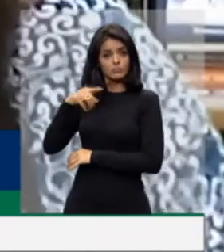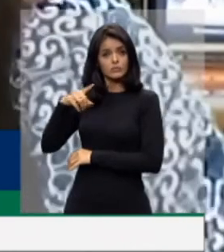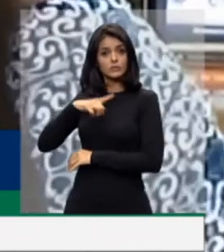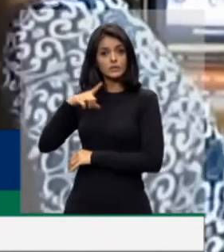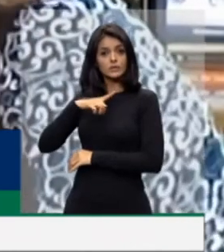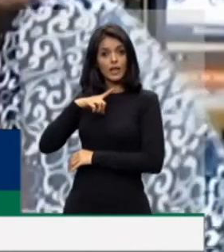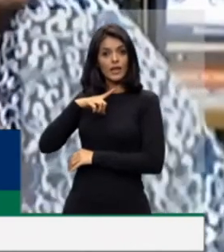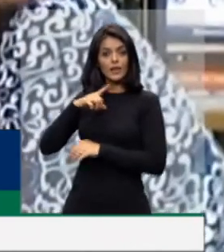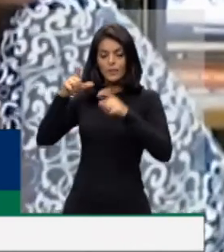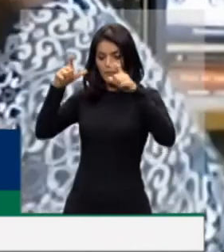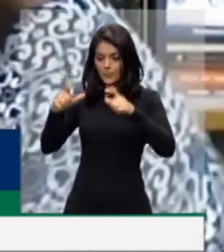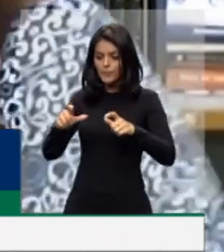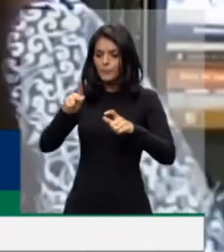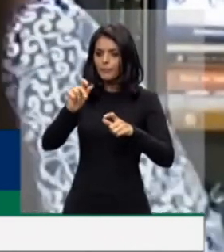INCENTIVAR UMA MATRIZ ENERGÉTICA LIMPA, AQUI MESMO